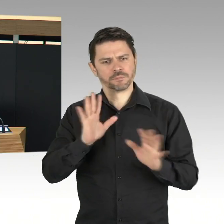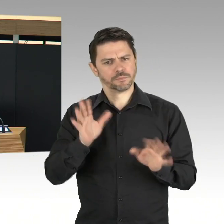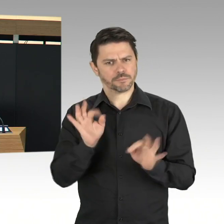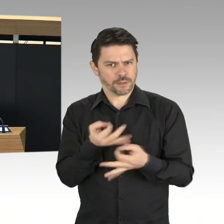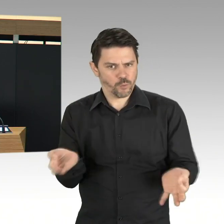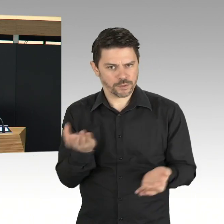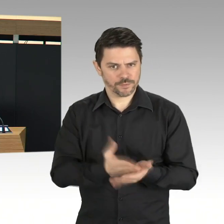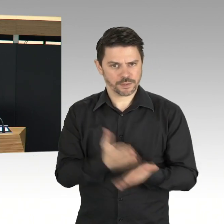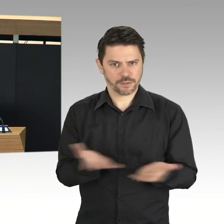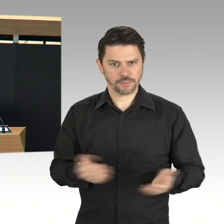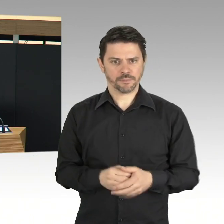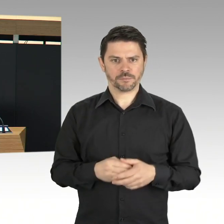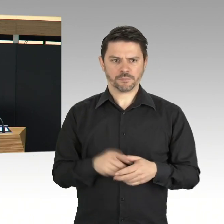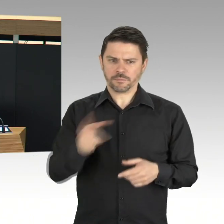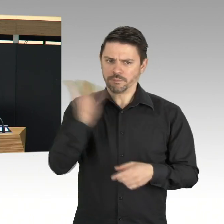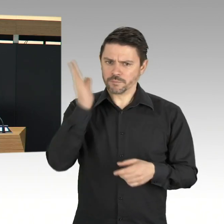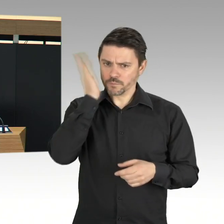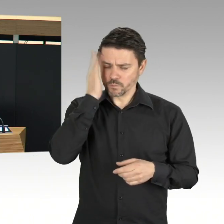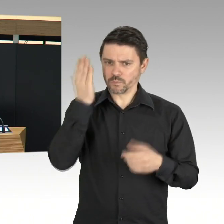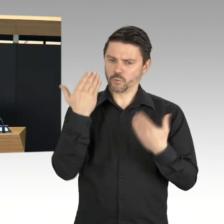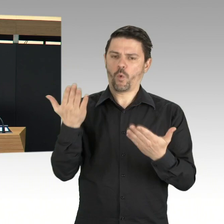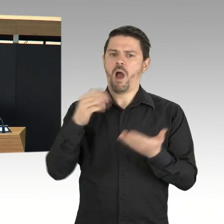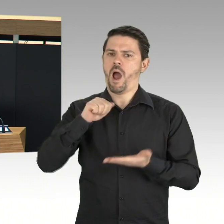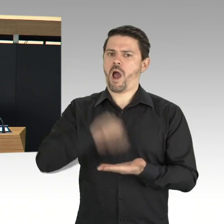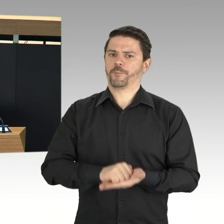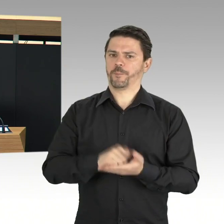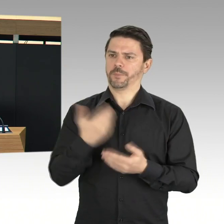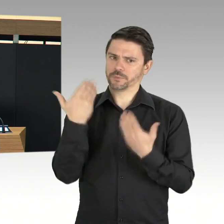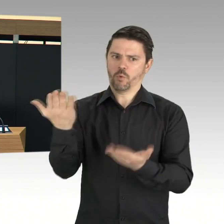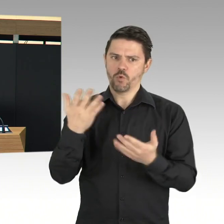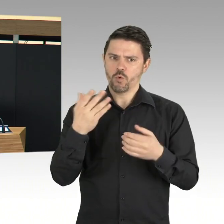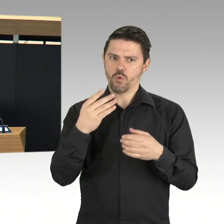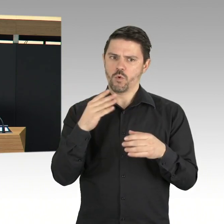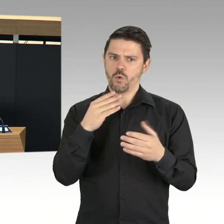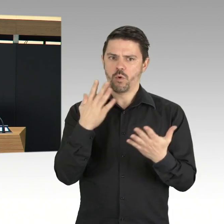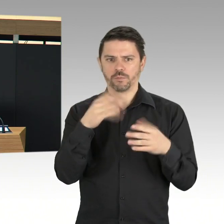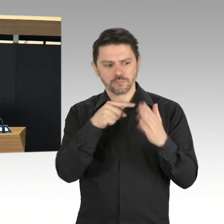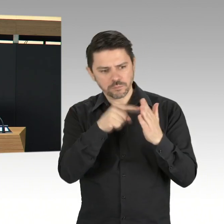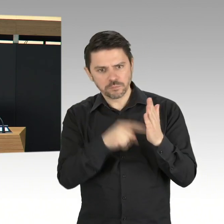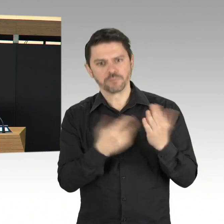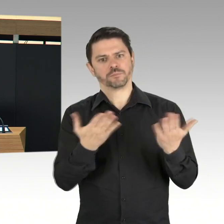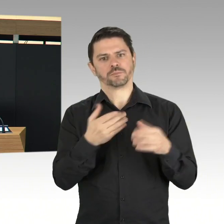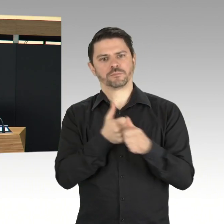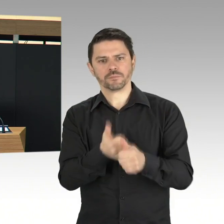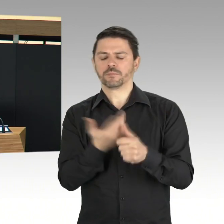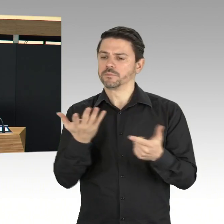Sie können MieterInnen und Mietern Auskunft erteilen und sie können, wenn es erforderlich ist, auch einen Verwaltungsakt erlassen.